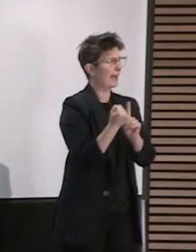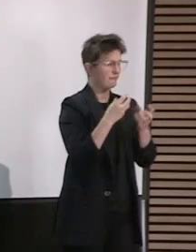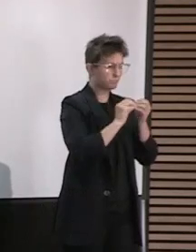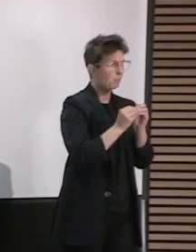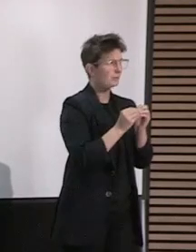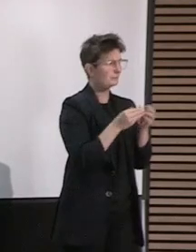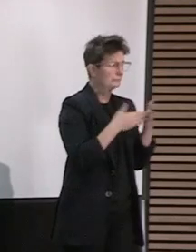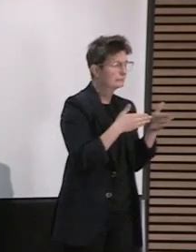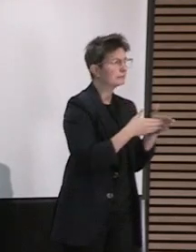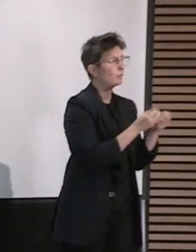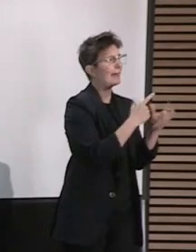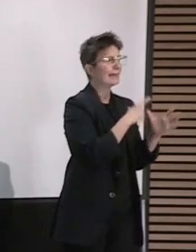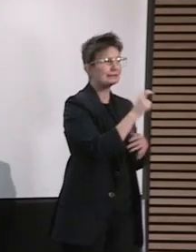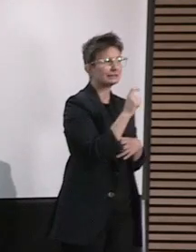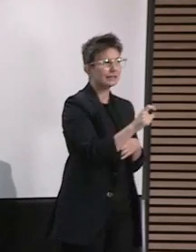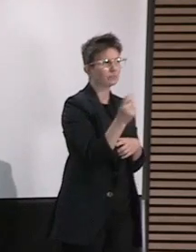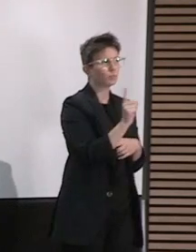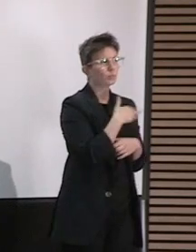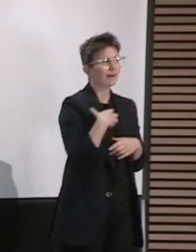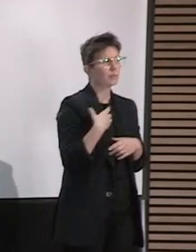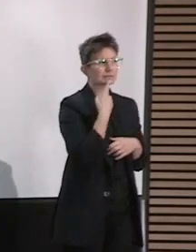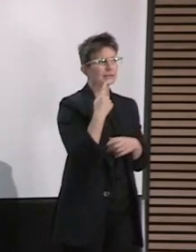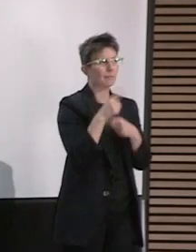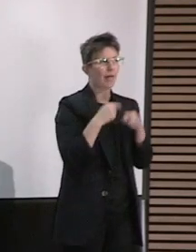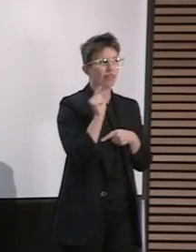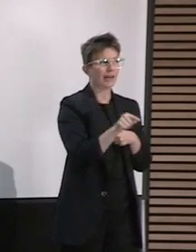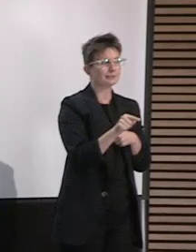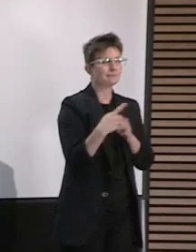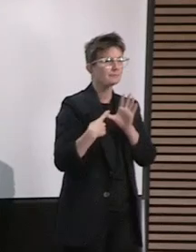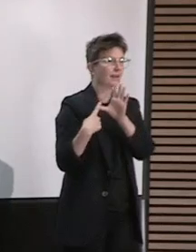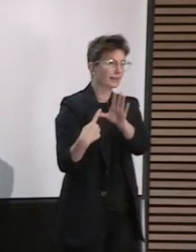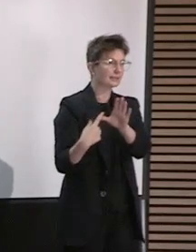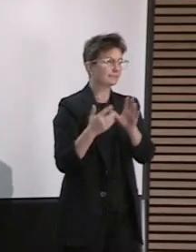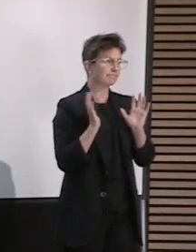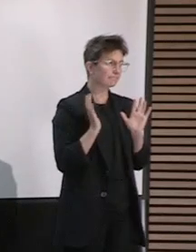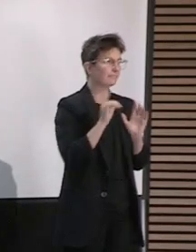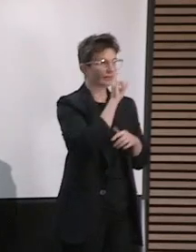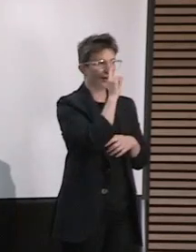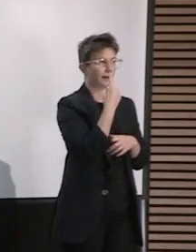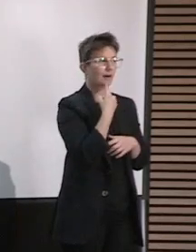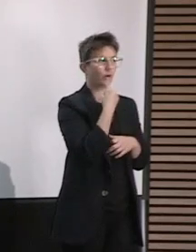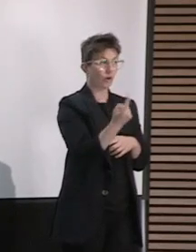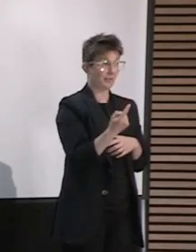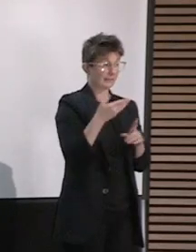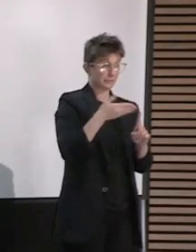kore te Kawanatanga hei tautoko